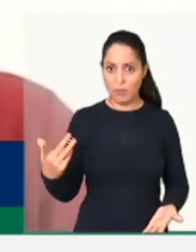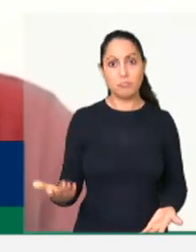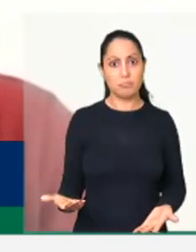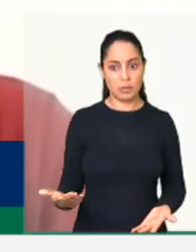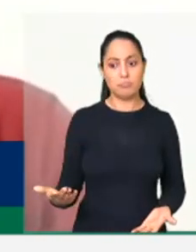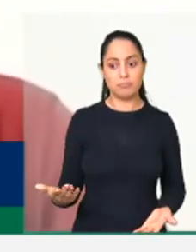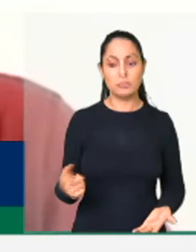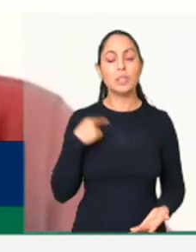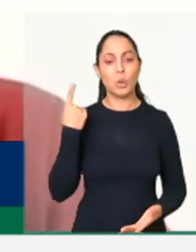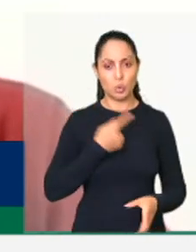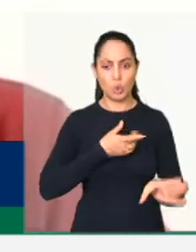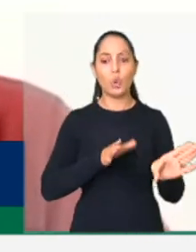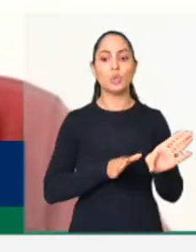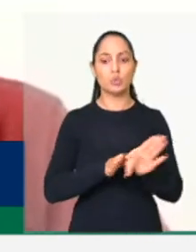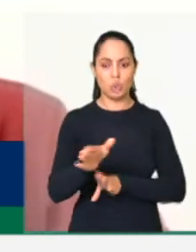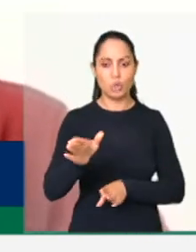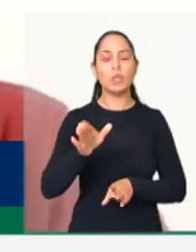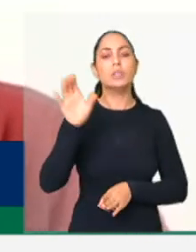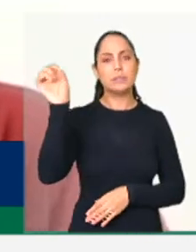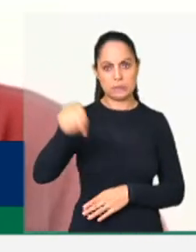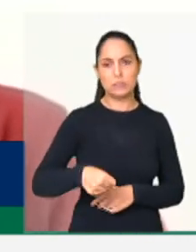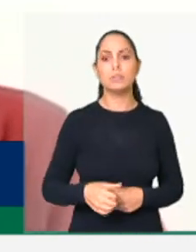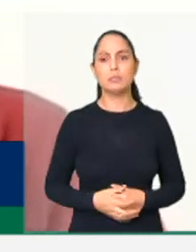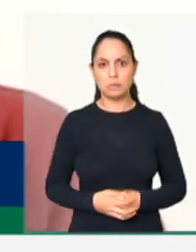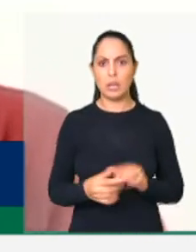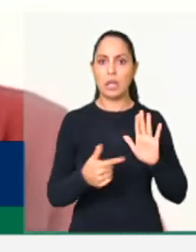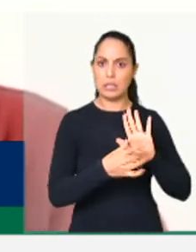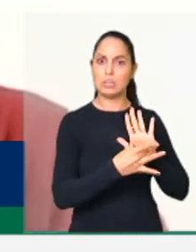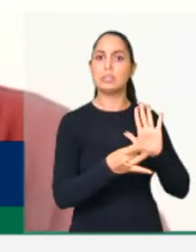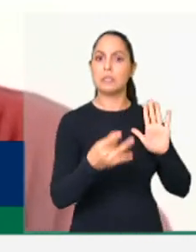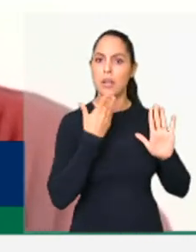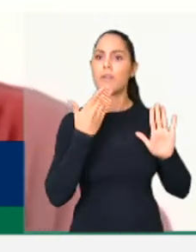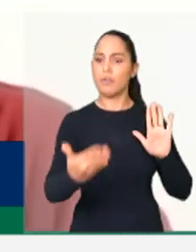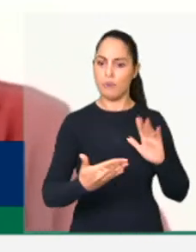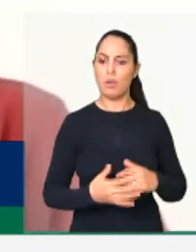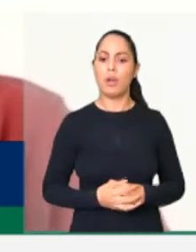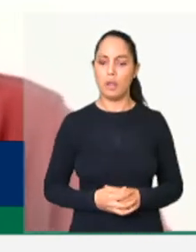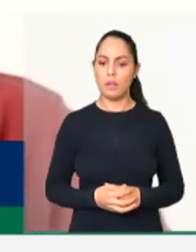PARA, NA PRÓXIMA OPORTUNIDADE, QUE V.EXA. ME CHAME, ME DÁ A OPORTUNIDADE